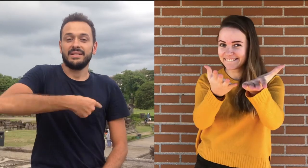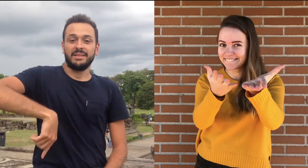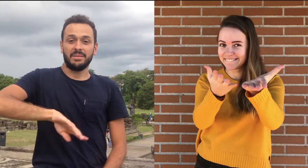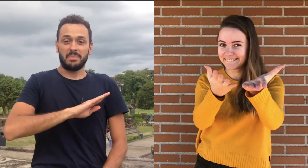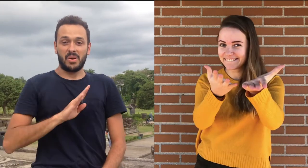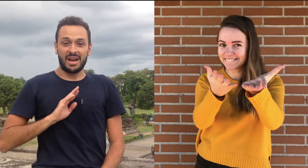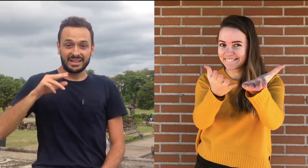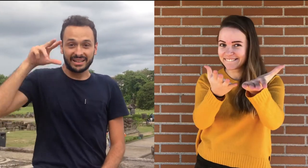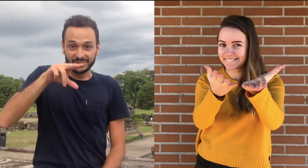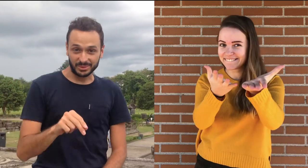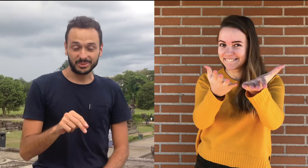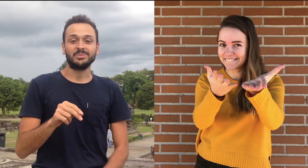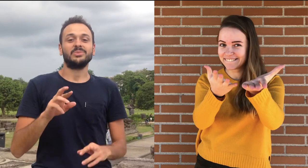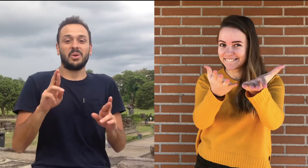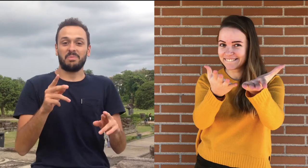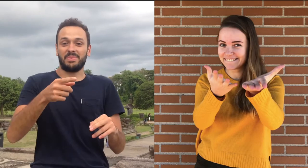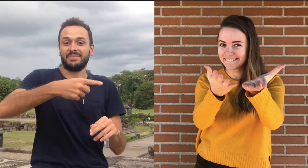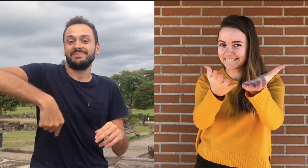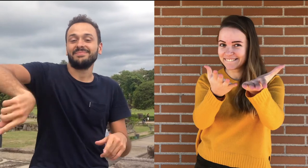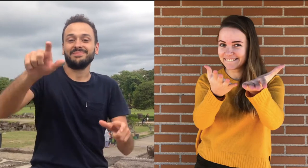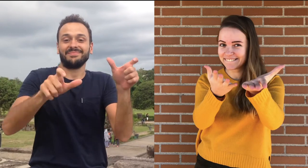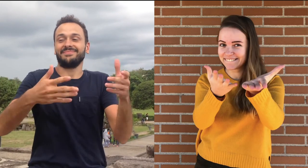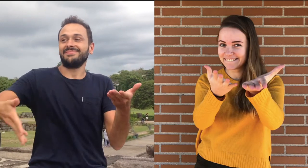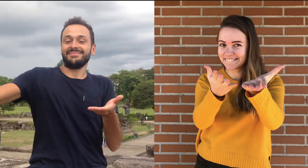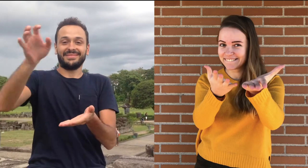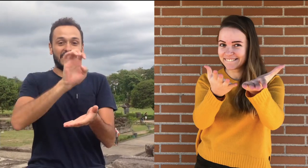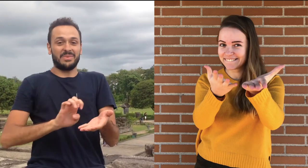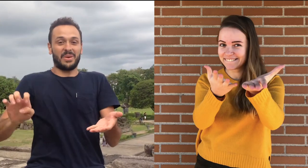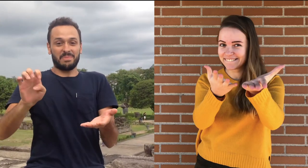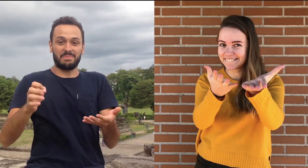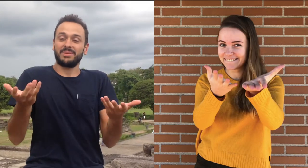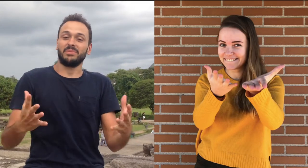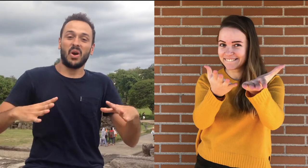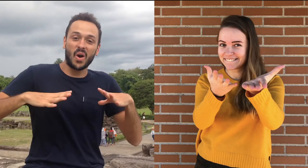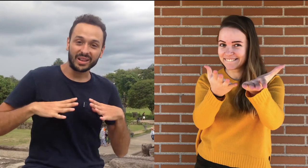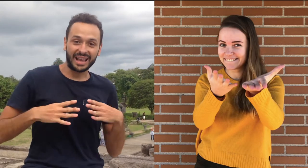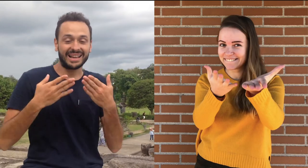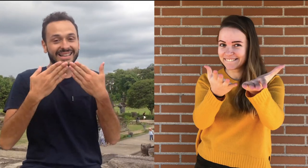El equipo de EDSU espera que todos y todas hayáis tenido unas buenas vacaciones de Navidad,